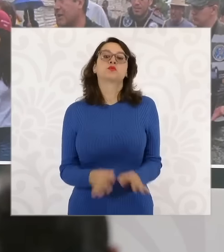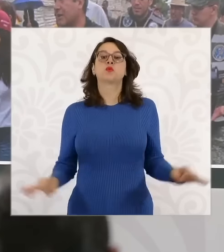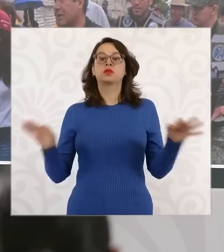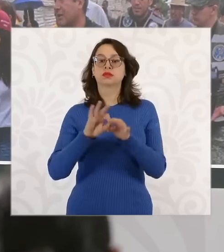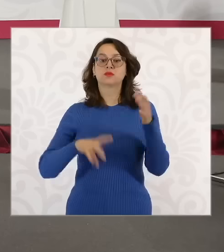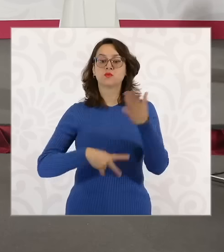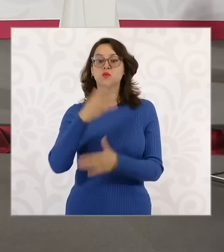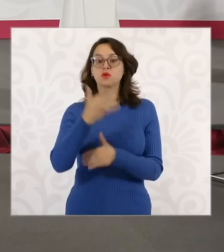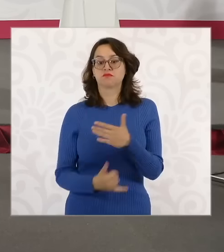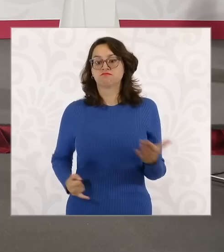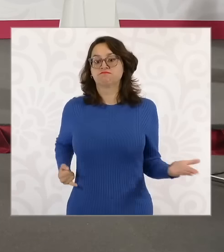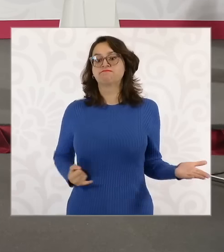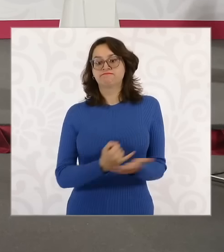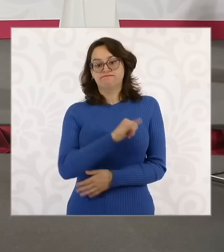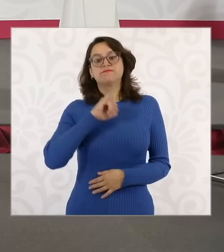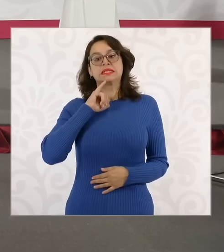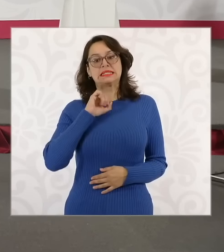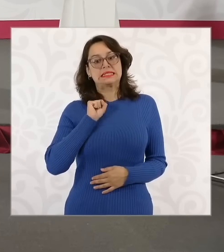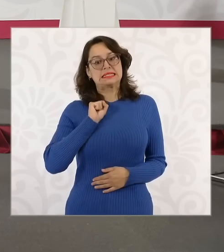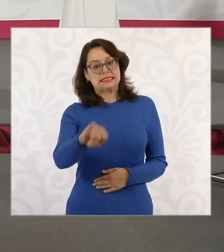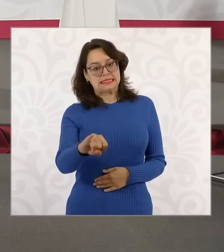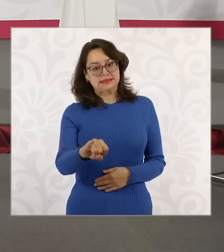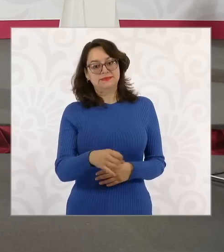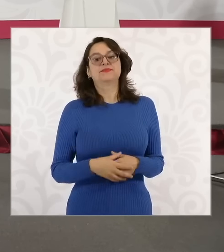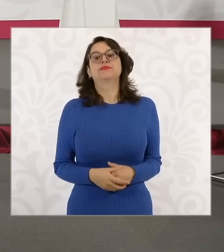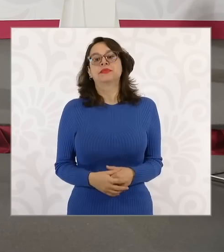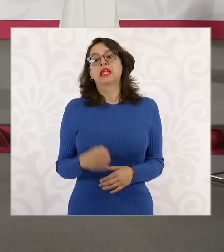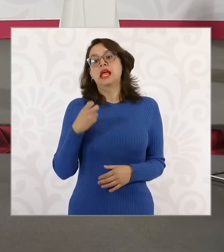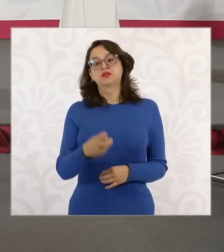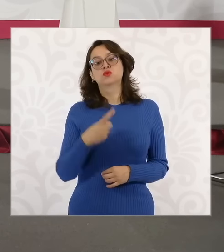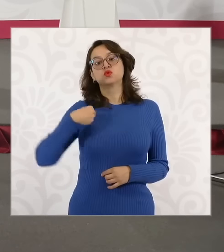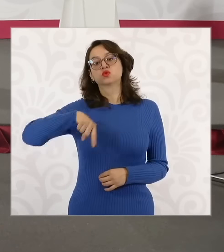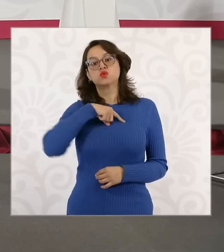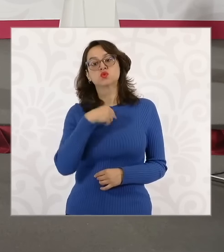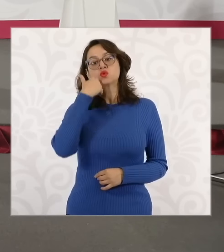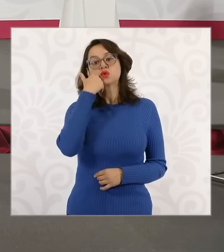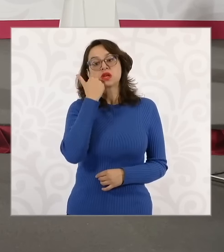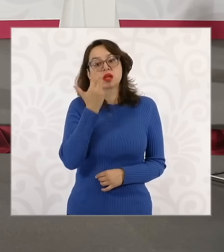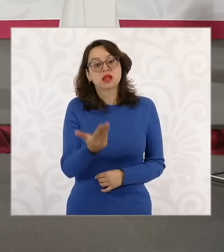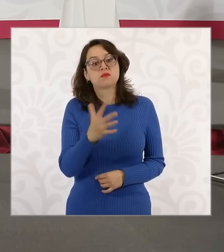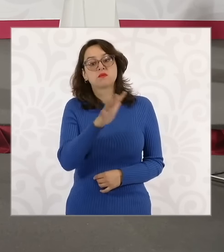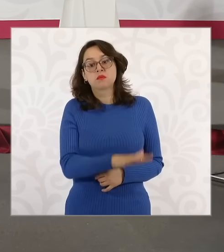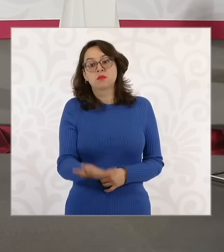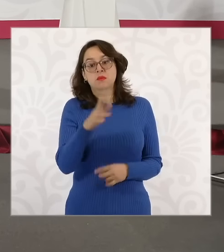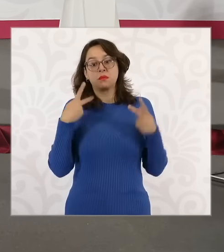se suman y la intención que que buscamos es que las personas no se sientan afectadas,